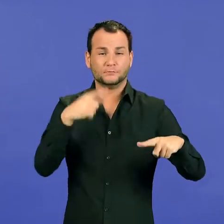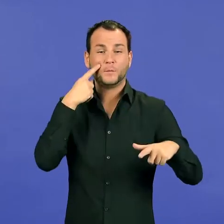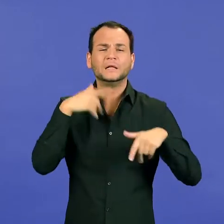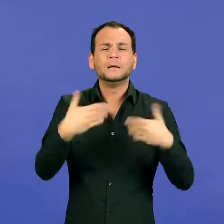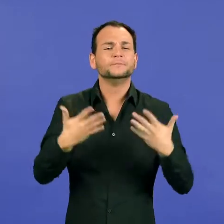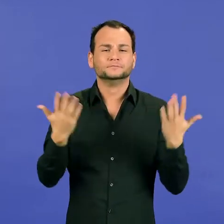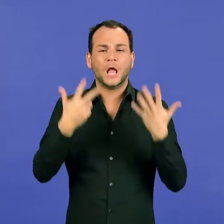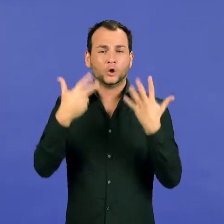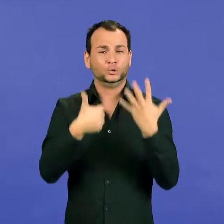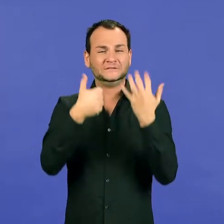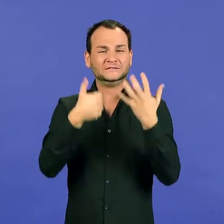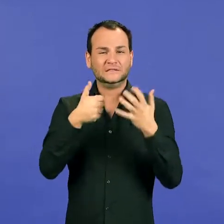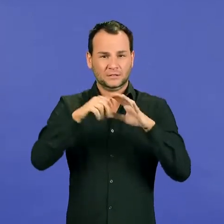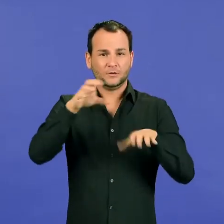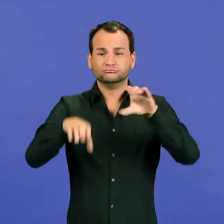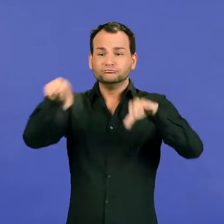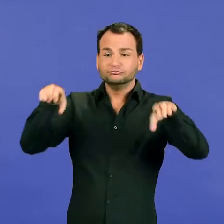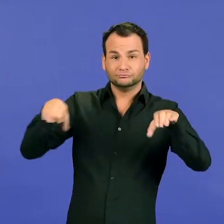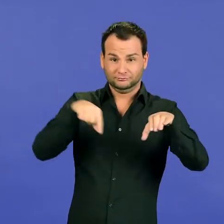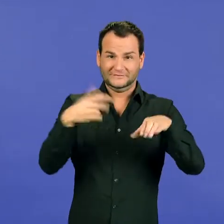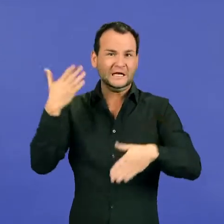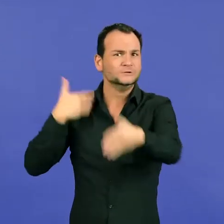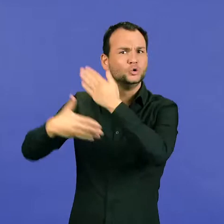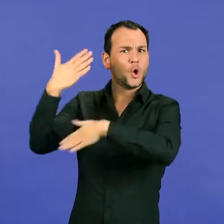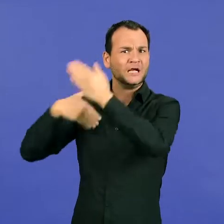finden Sie derzeit 68 historische Gebäude